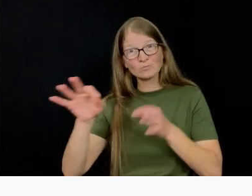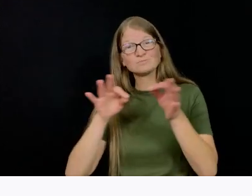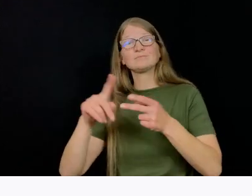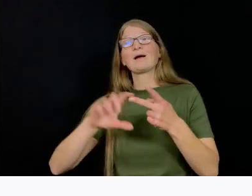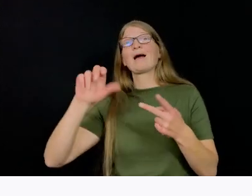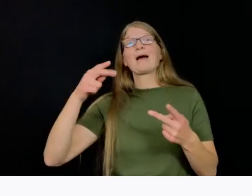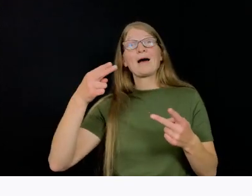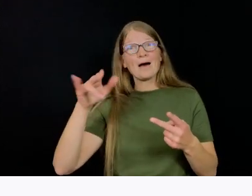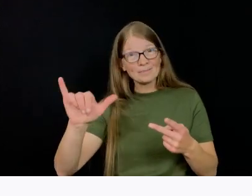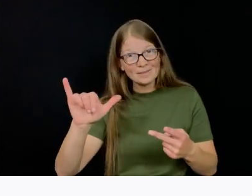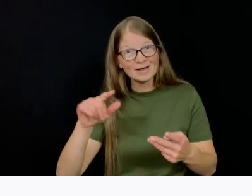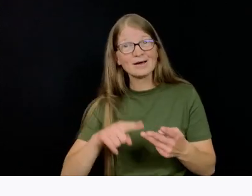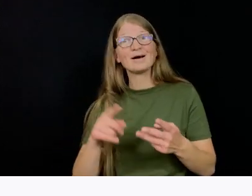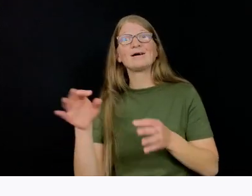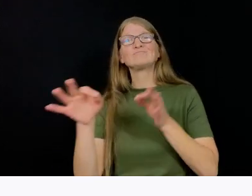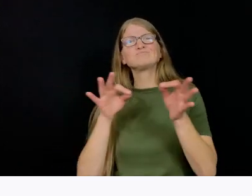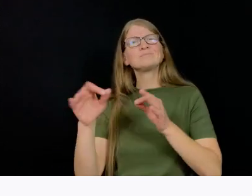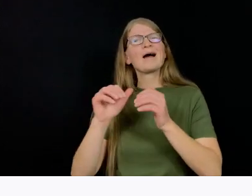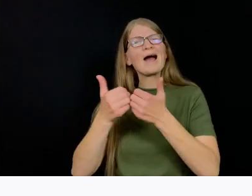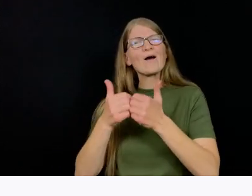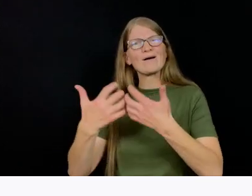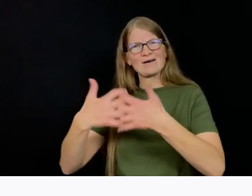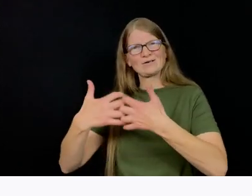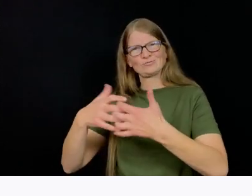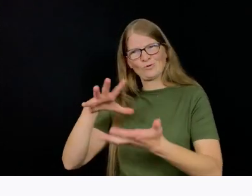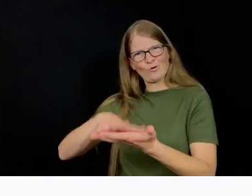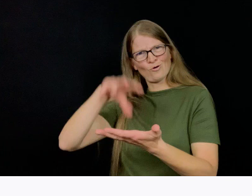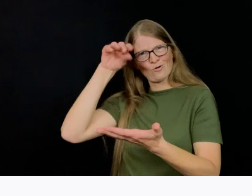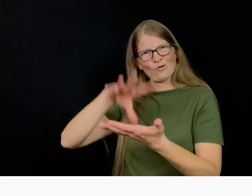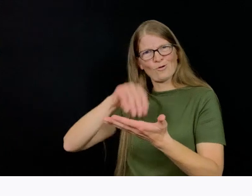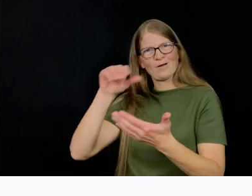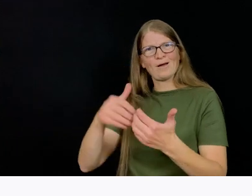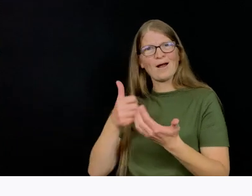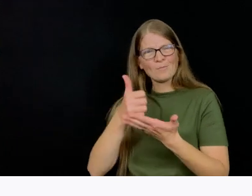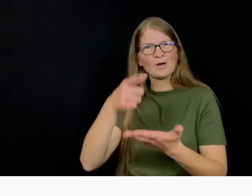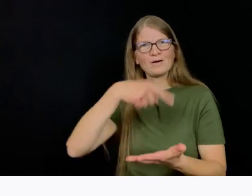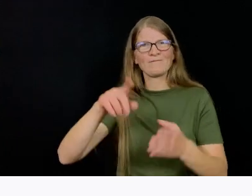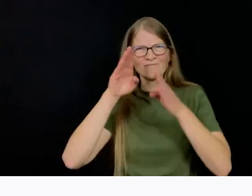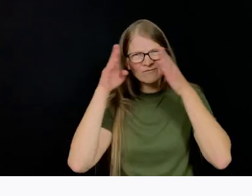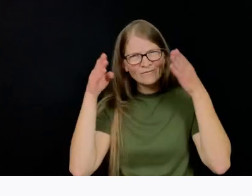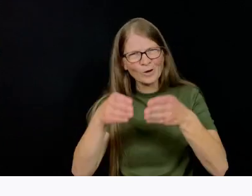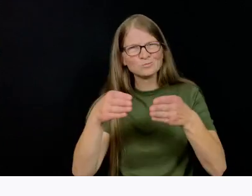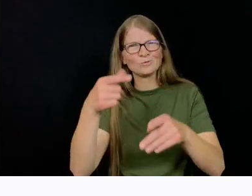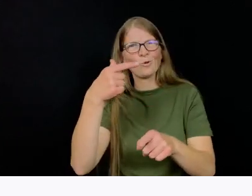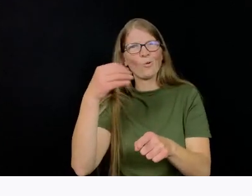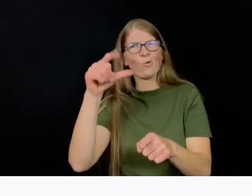للابتكار باستمرار في بحث Google بالإضافة إلى أمثلة عن كيفية التزامنا